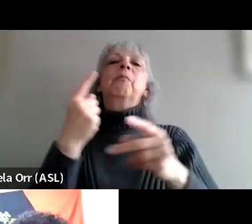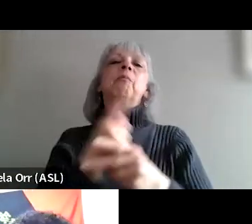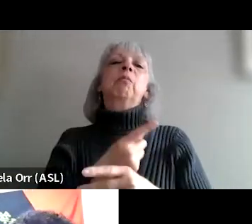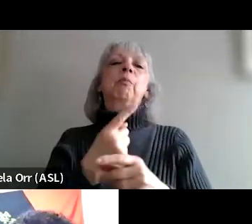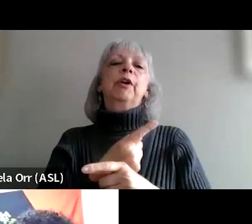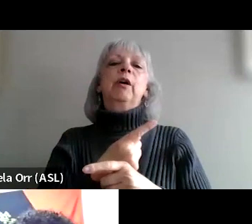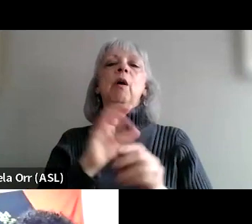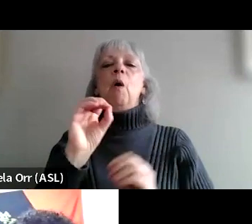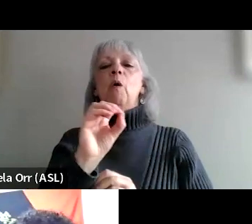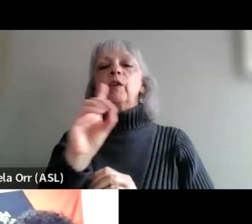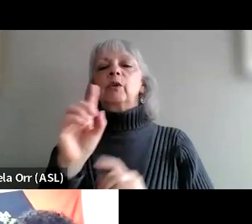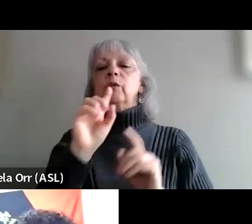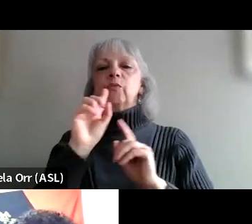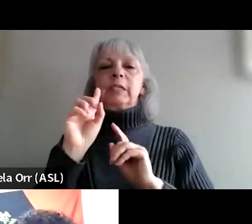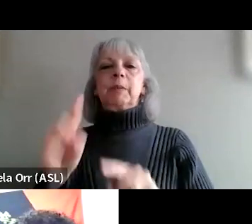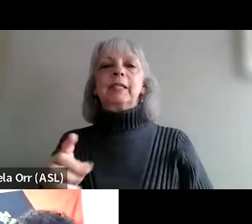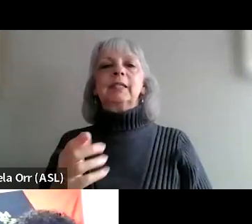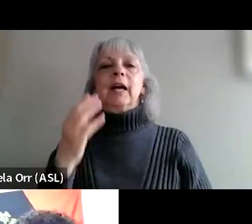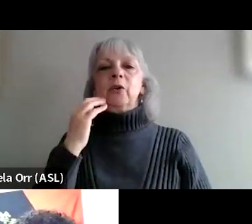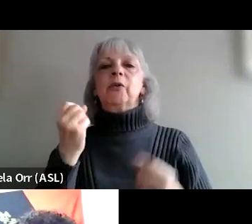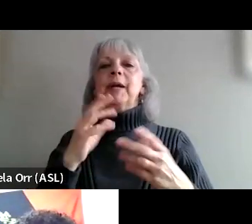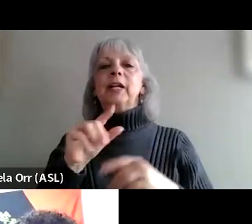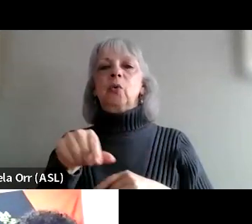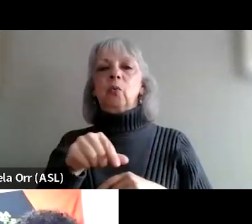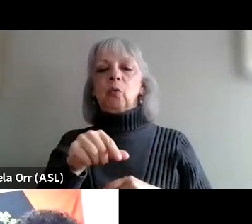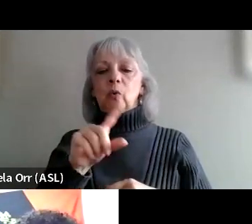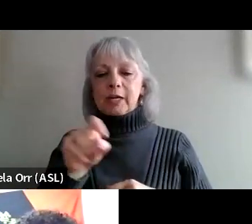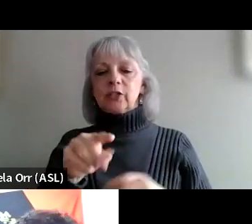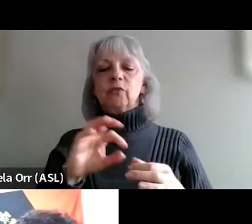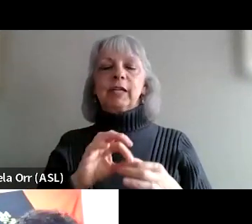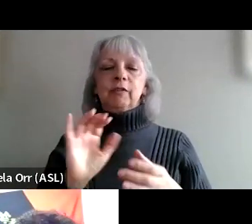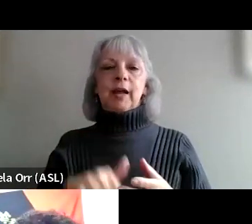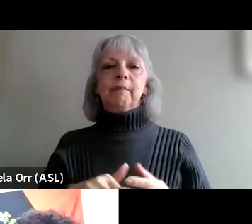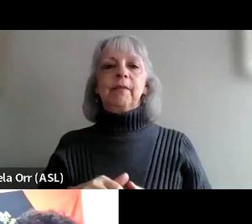porque noté que había una serie de preguntas en la sección de preguntas. Me encantaría hablar más sobre esto si es útil.